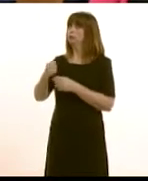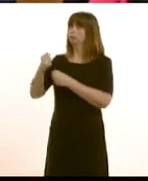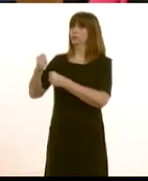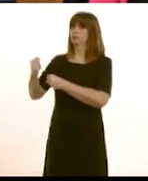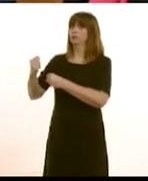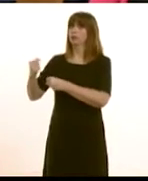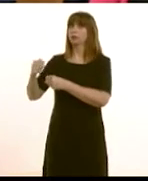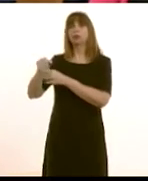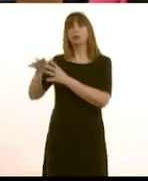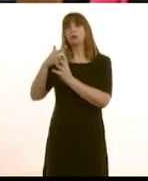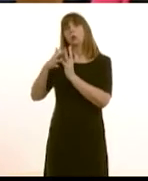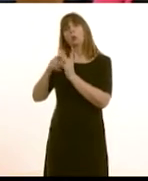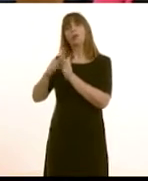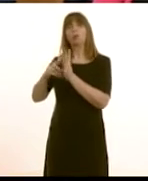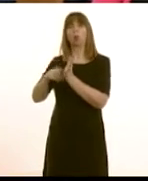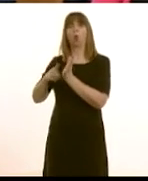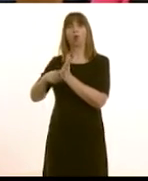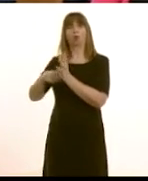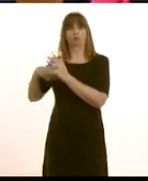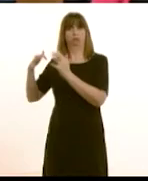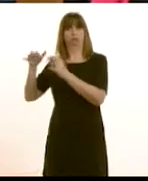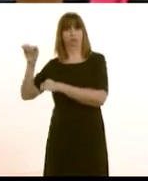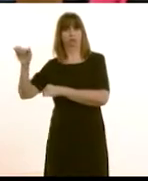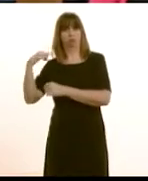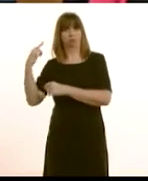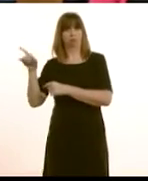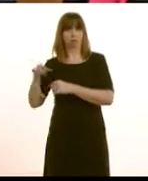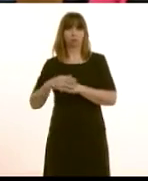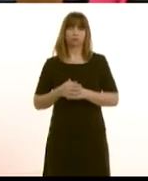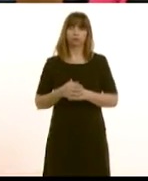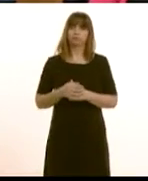gwasanaeth sydd yn rhedeg ar draws y ffin. Maeír gwasanaethau hynny yn wasanaethau sydd